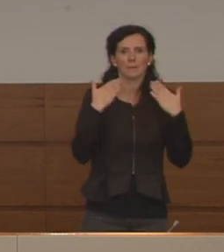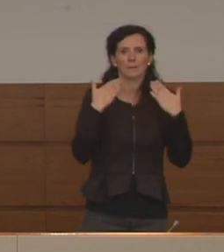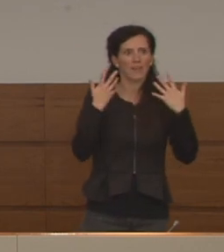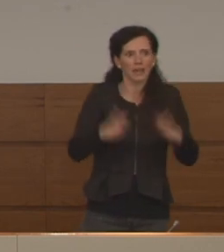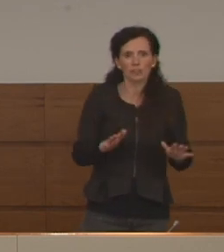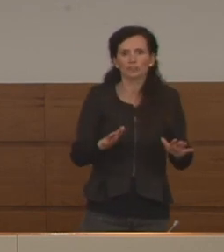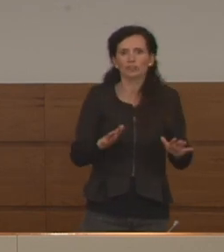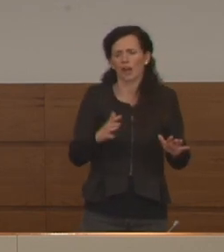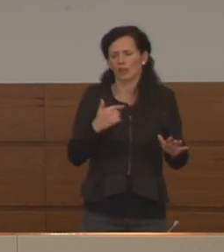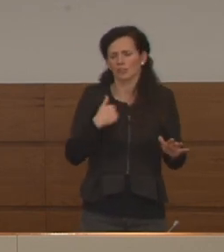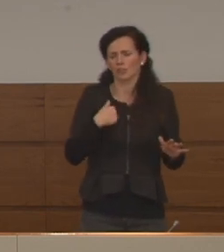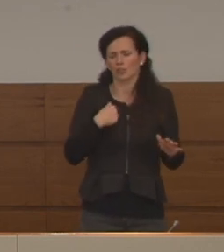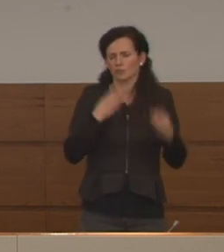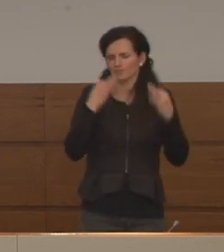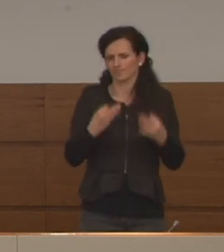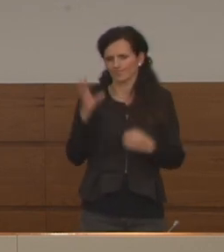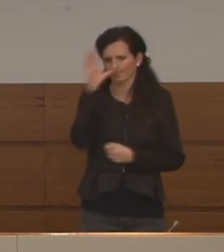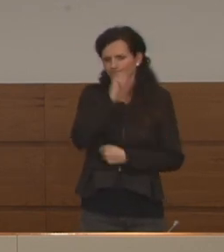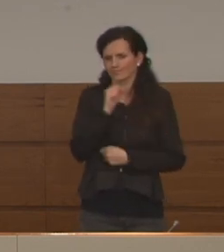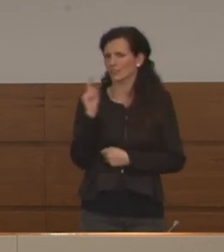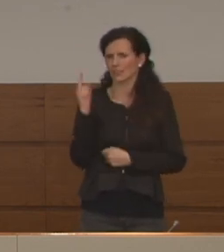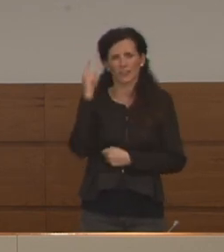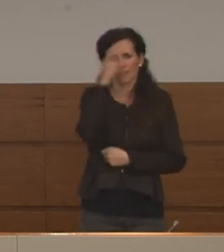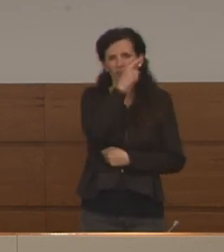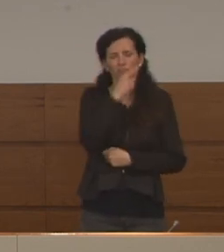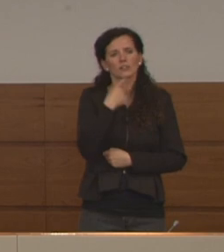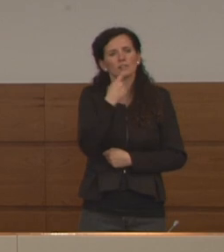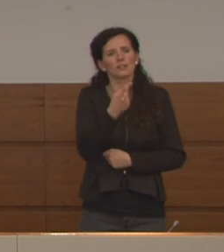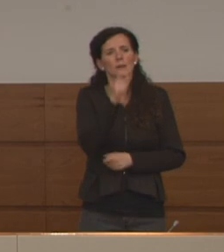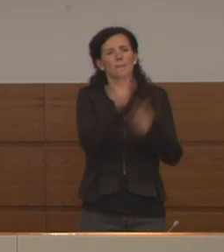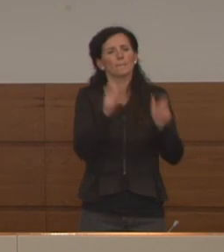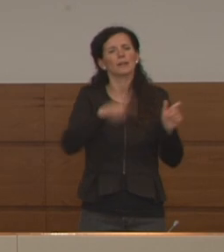sia molto difficile prescrivere una cosa di questo genere...